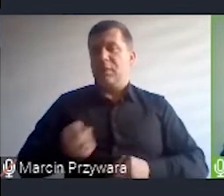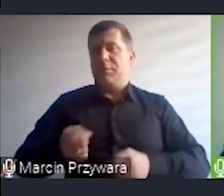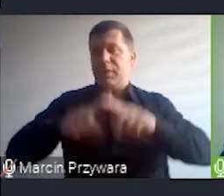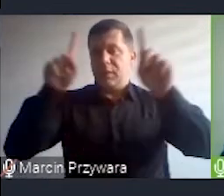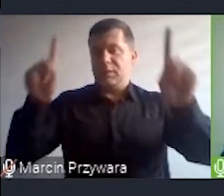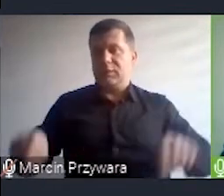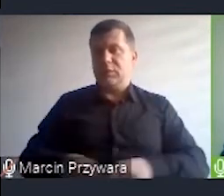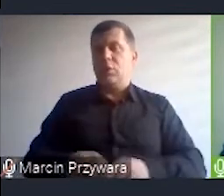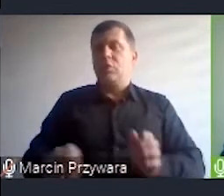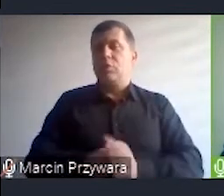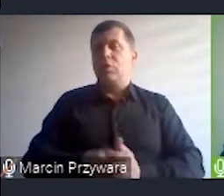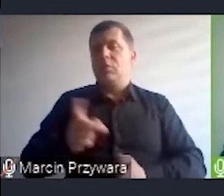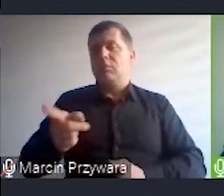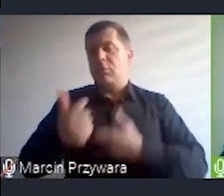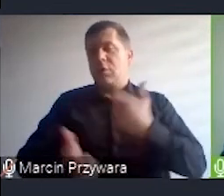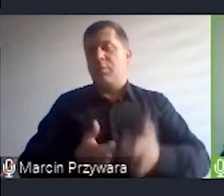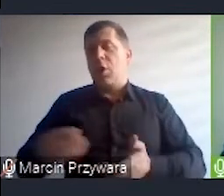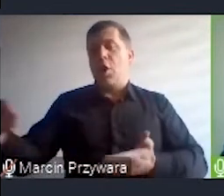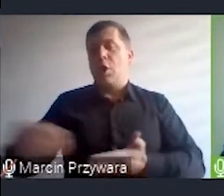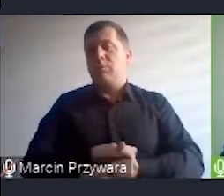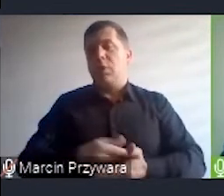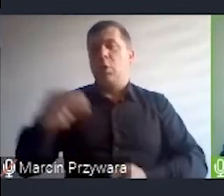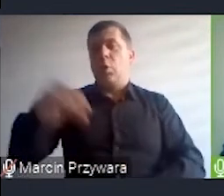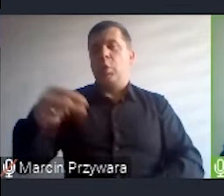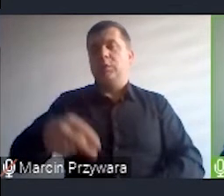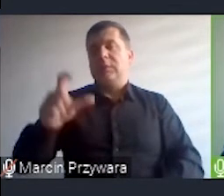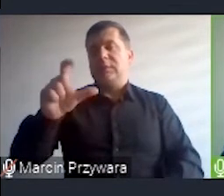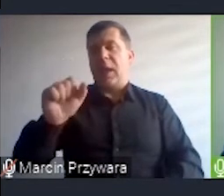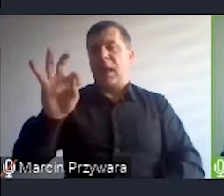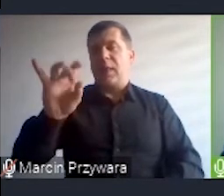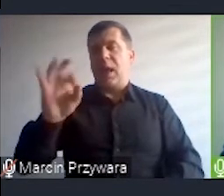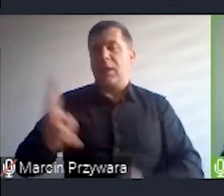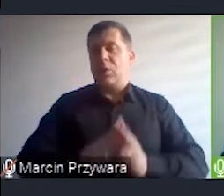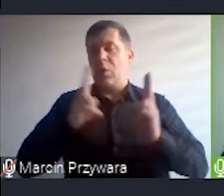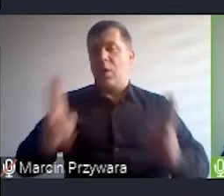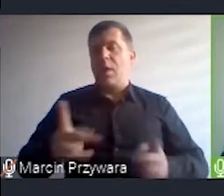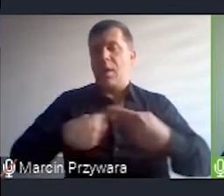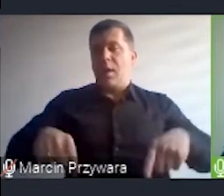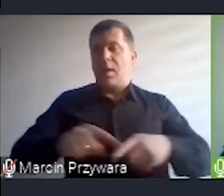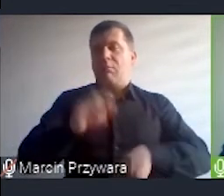doświadczenia odpłatnych usług cateringowych w okresie realizacji projektu,